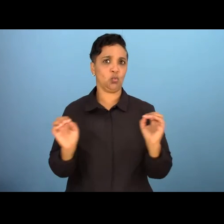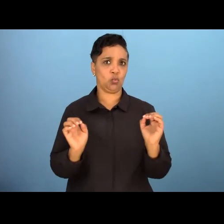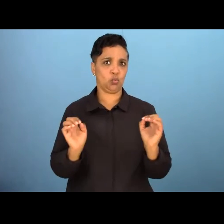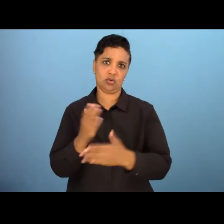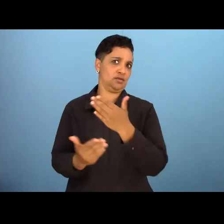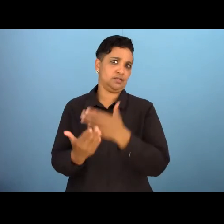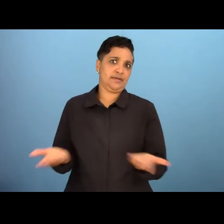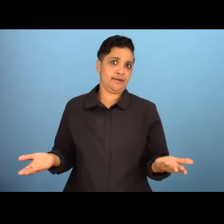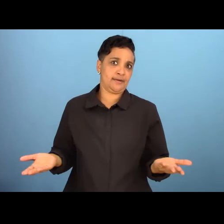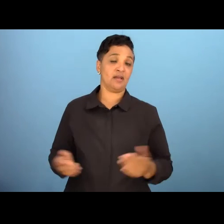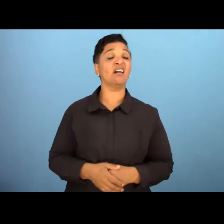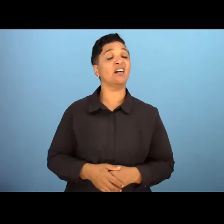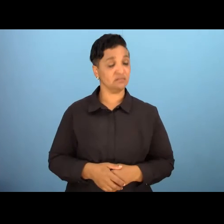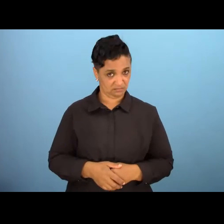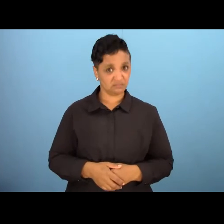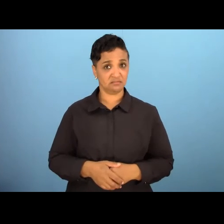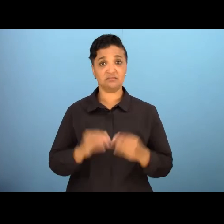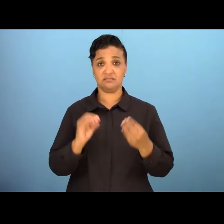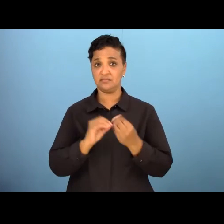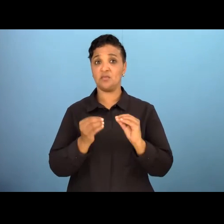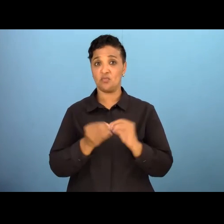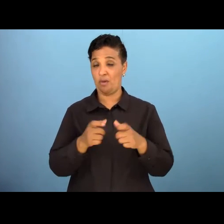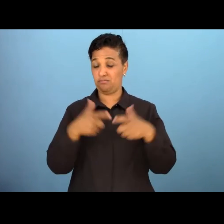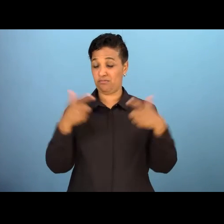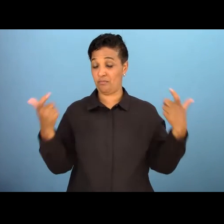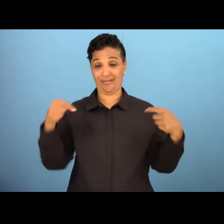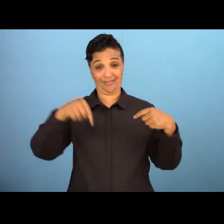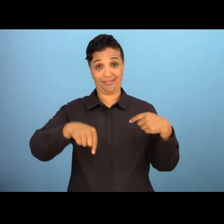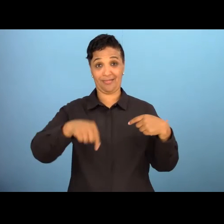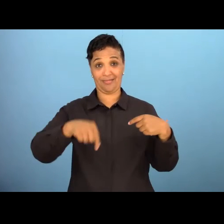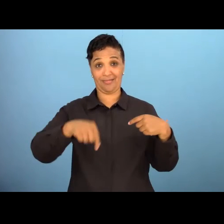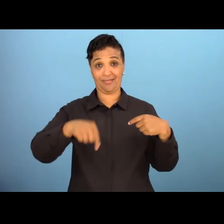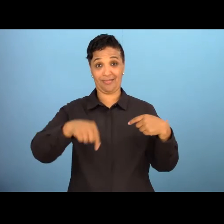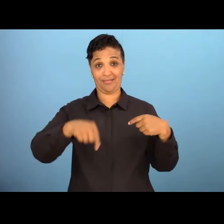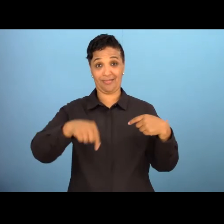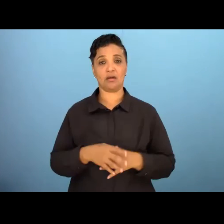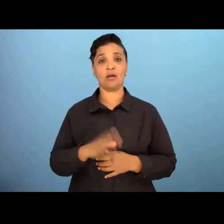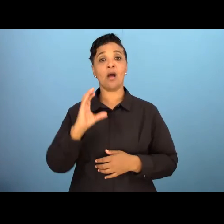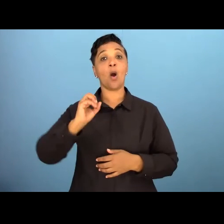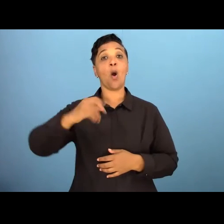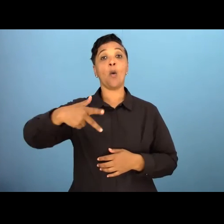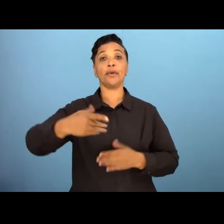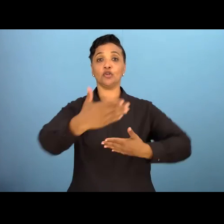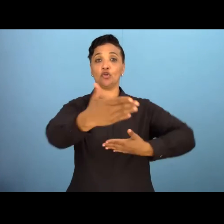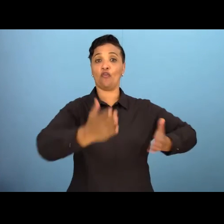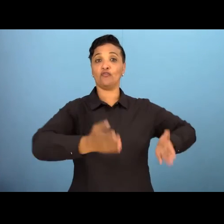gobierno no los invitó. o no se comunicó con ellos, por lo que fueron